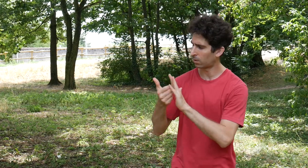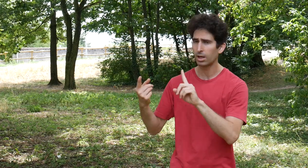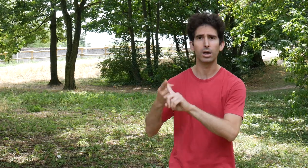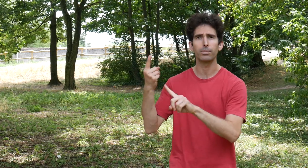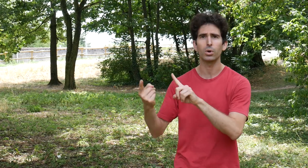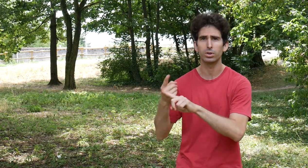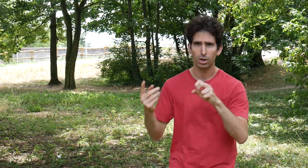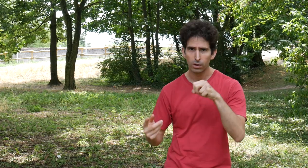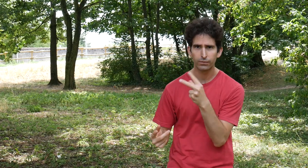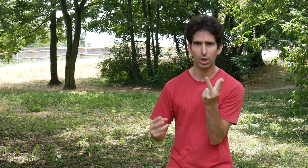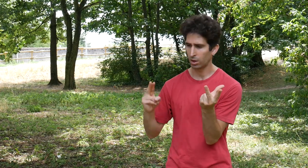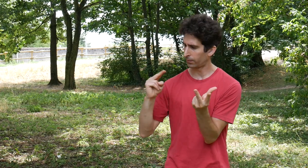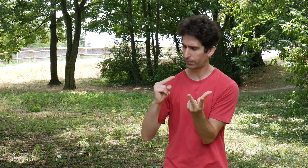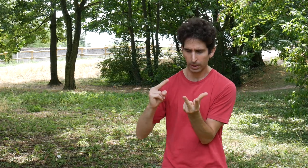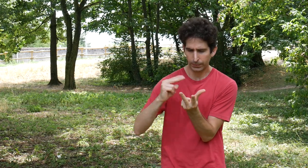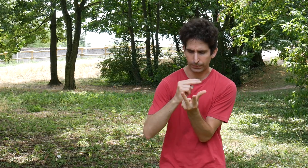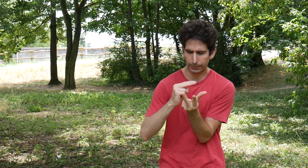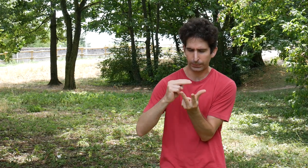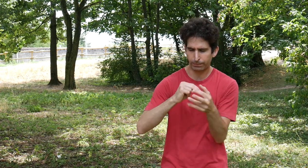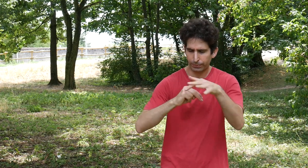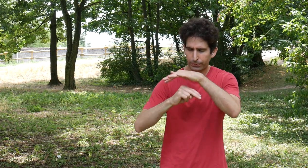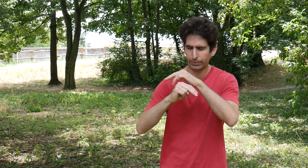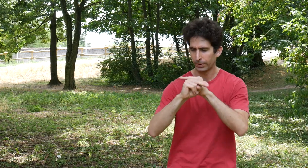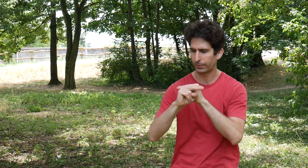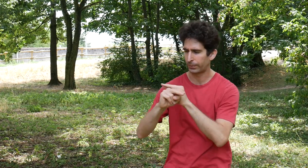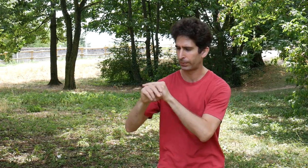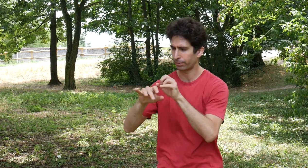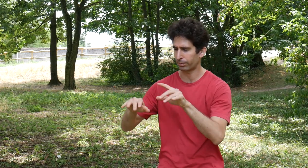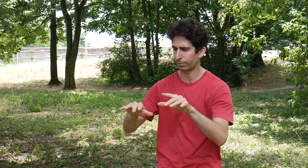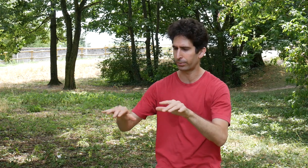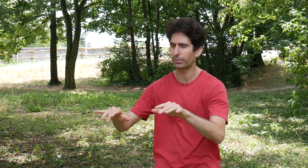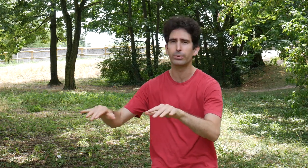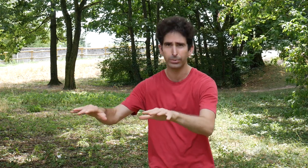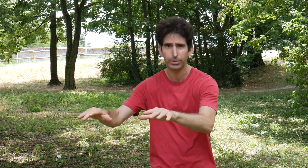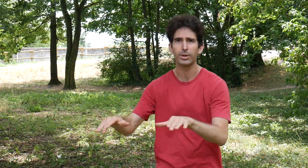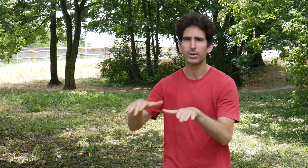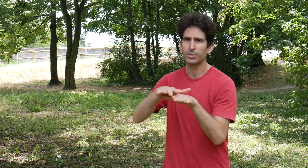jouent un rôle crucial. Elles sont recouvertes de pollen dans la fleur puis elles le disséminent.